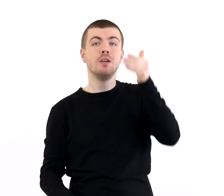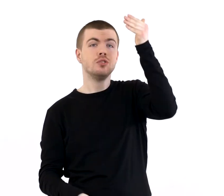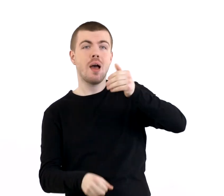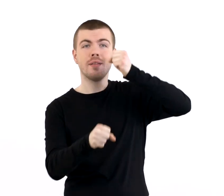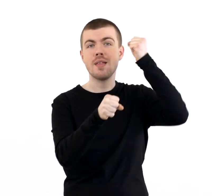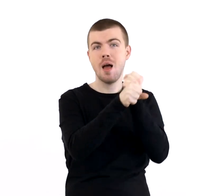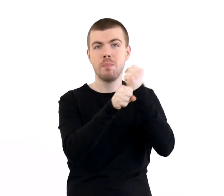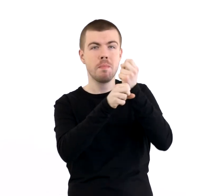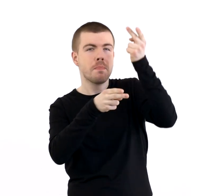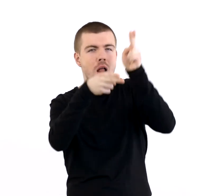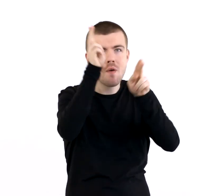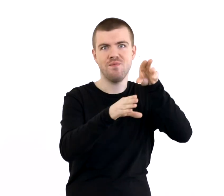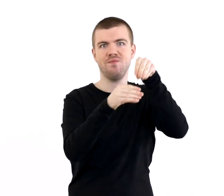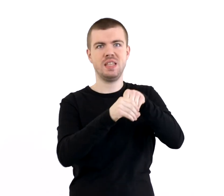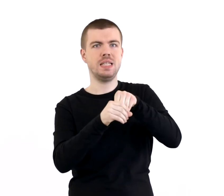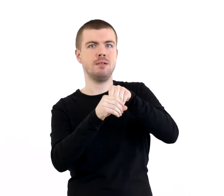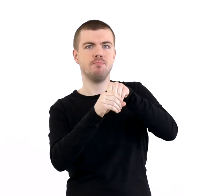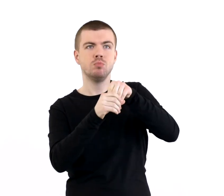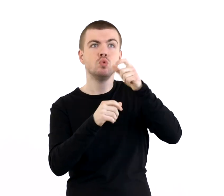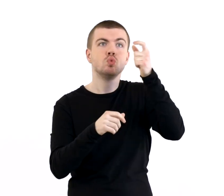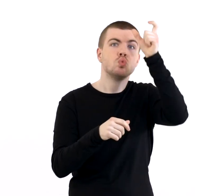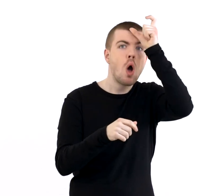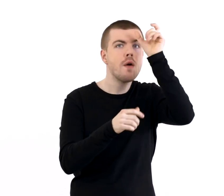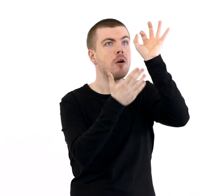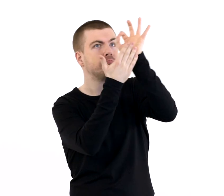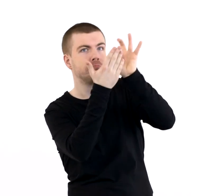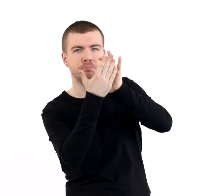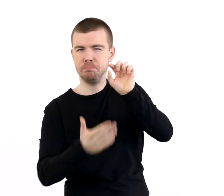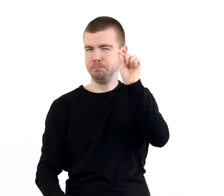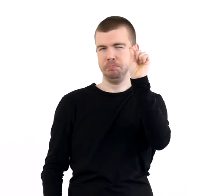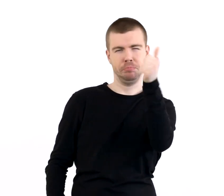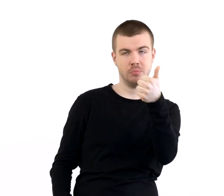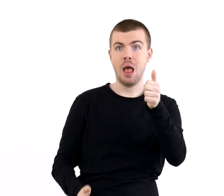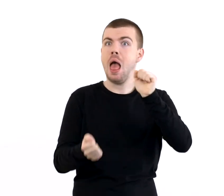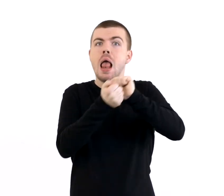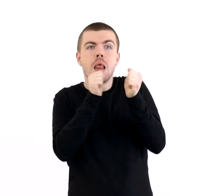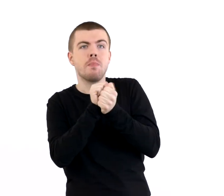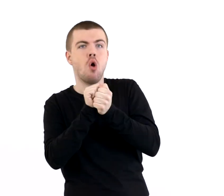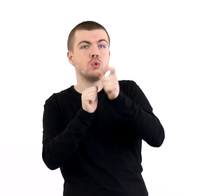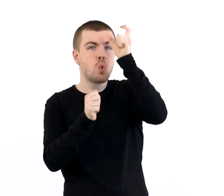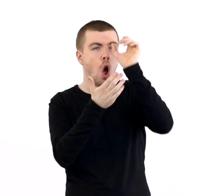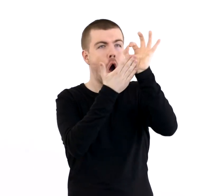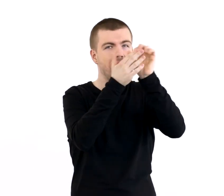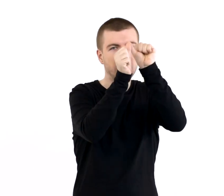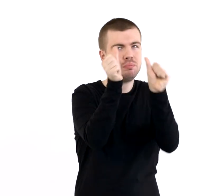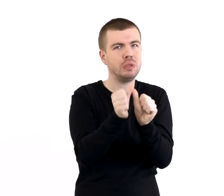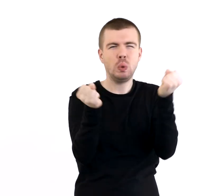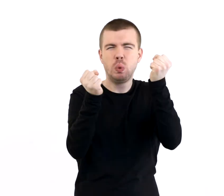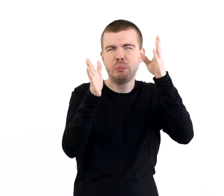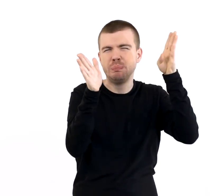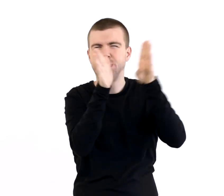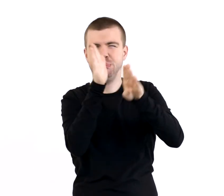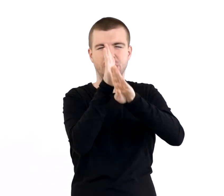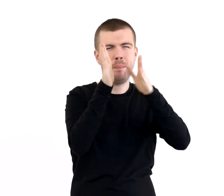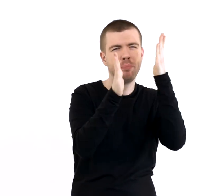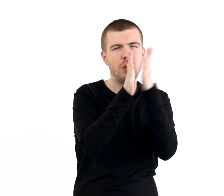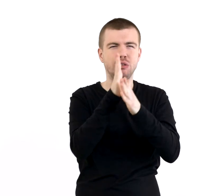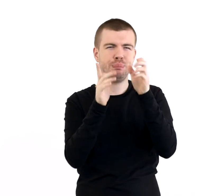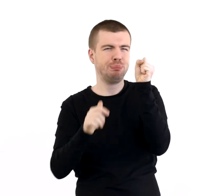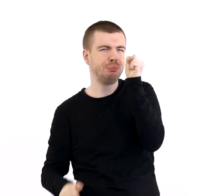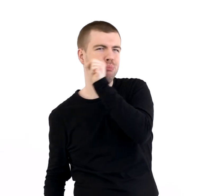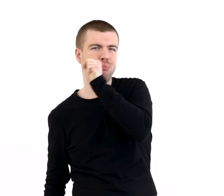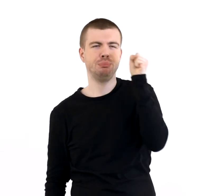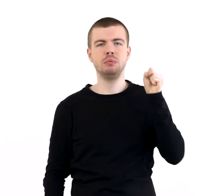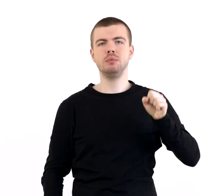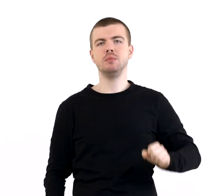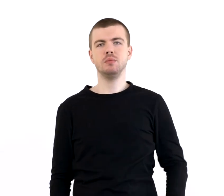Rzadko pojawia się postać człowieka albo jest pokazana w bardzo prosty i prymitywny sposób.